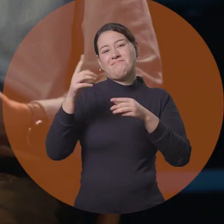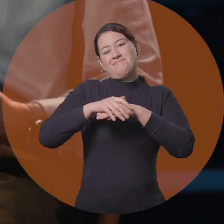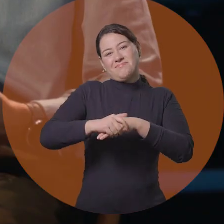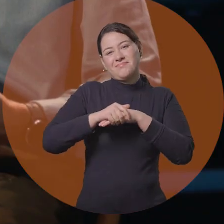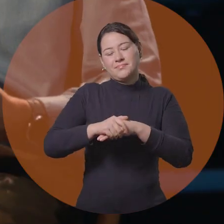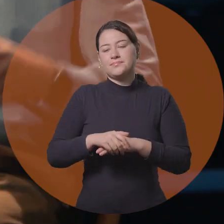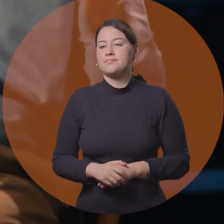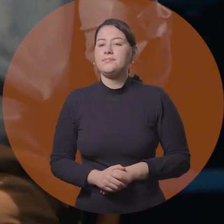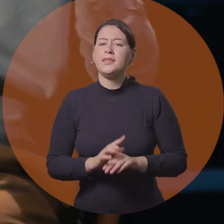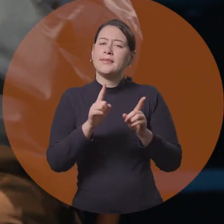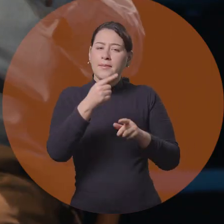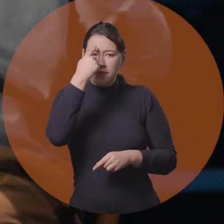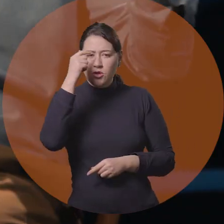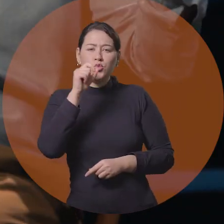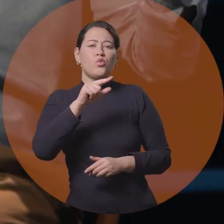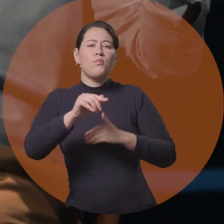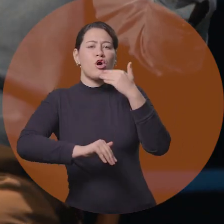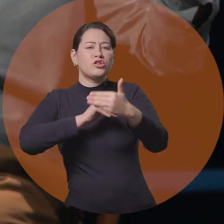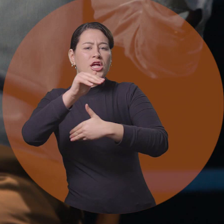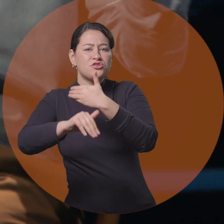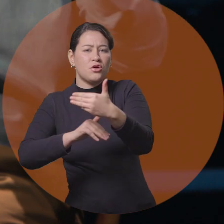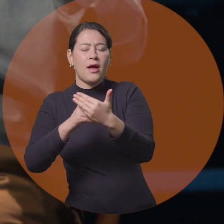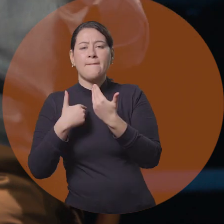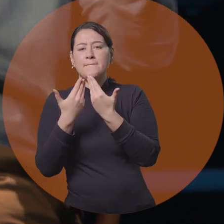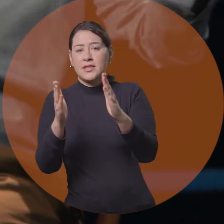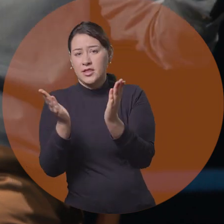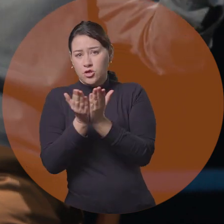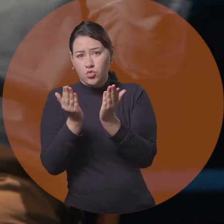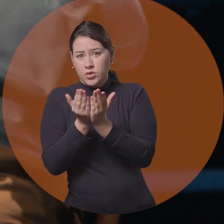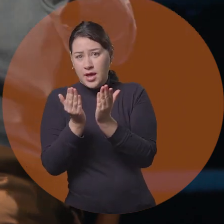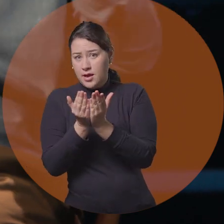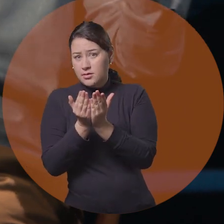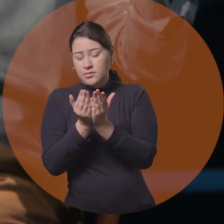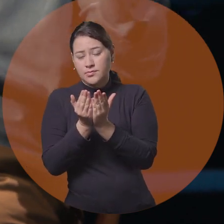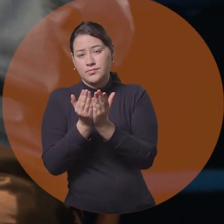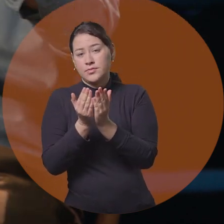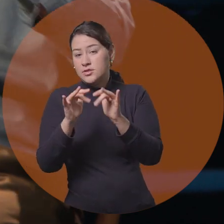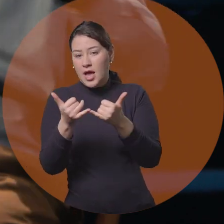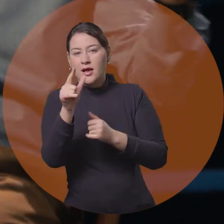Pensando también en tu proceso. Empezaste a estudiar… ya cuando arrancaste en el liceo